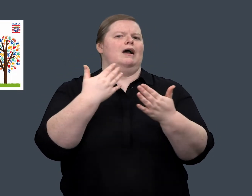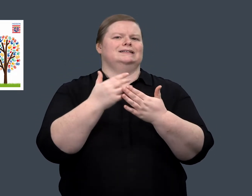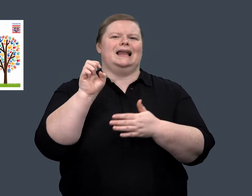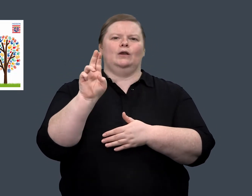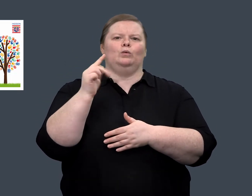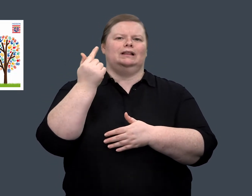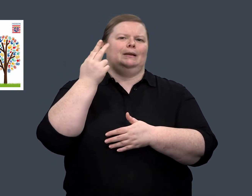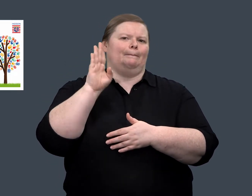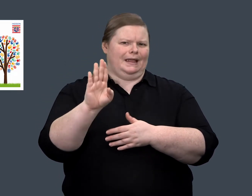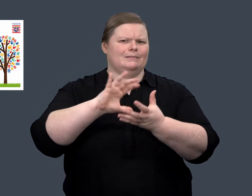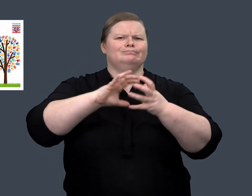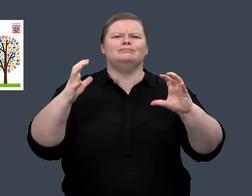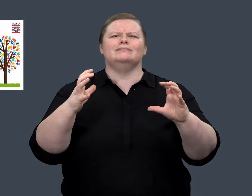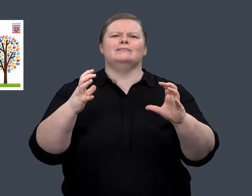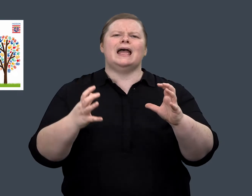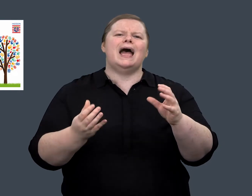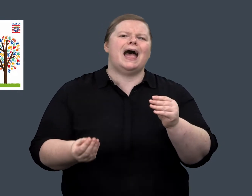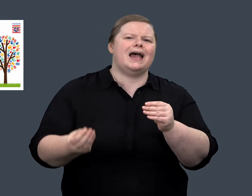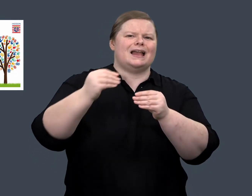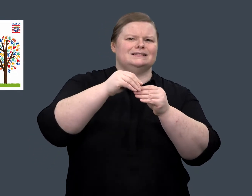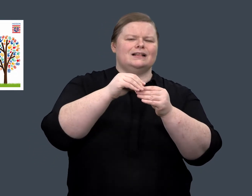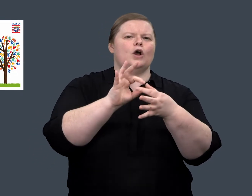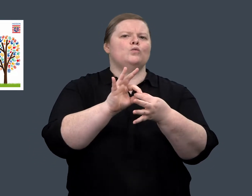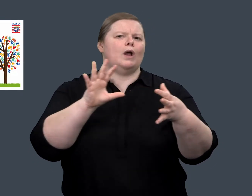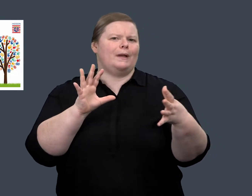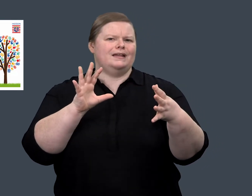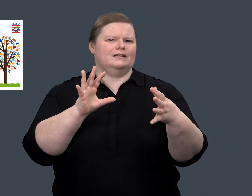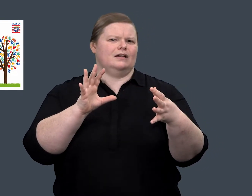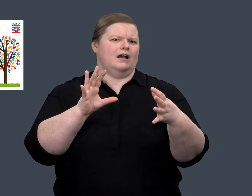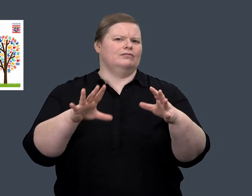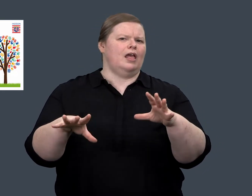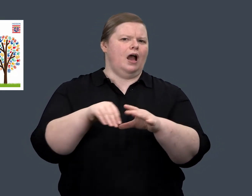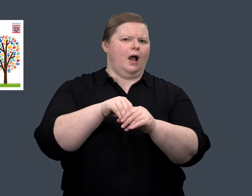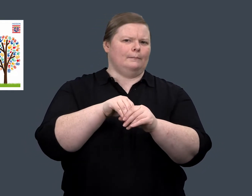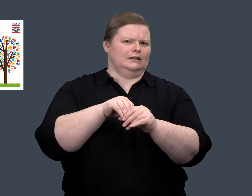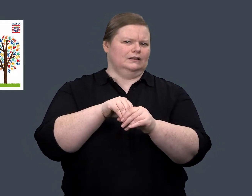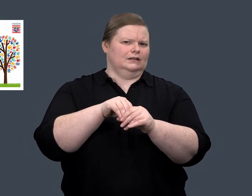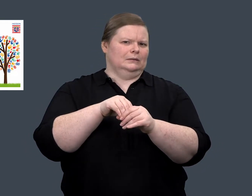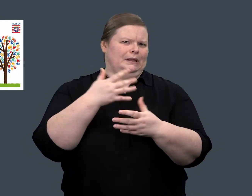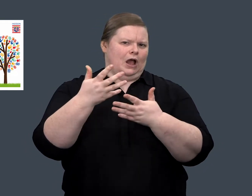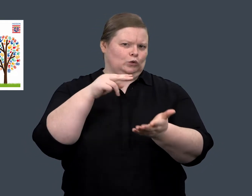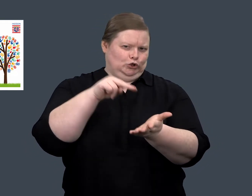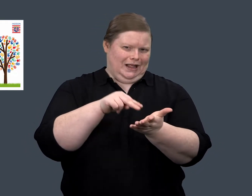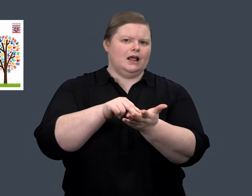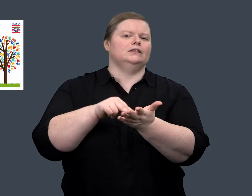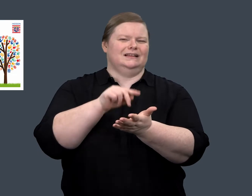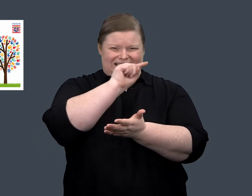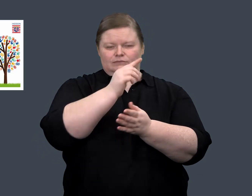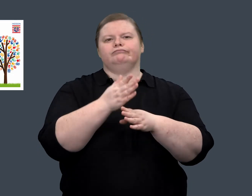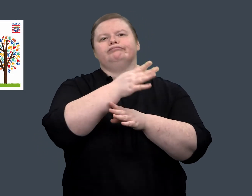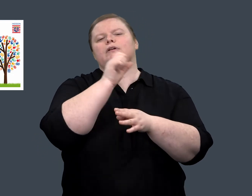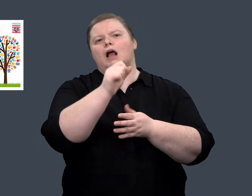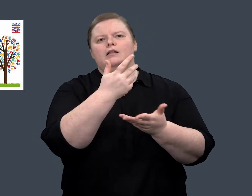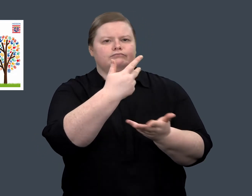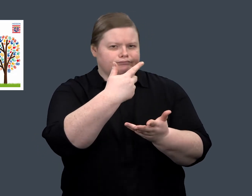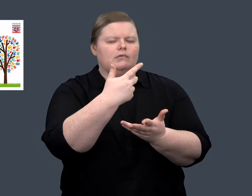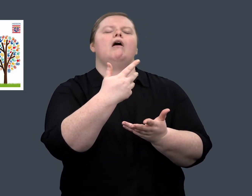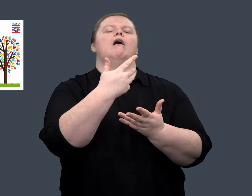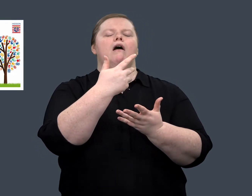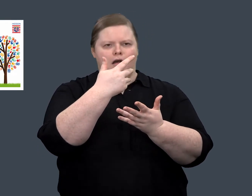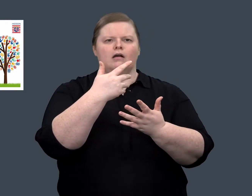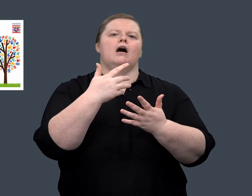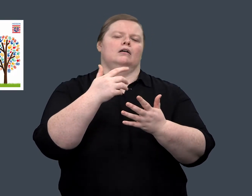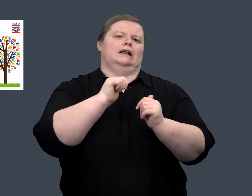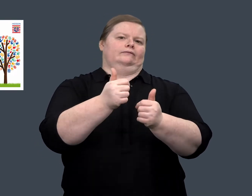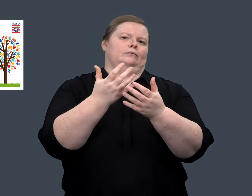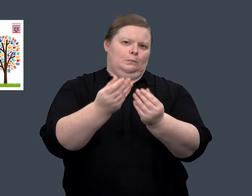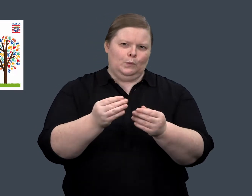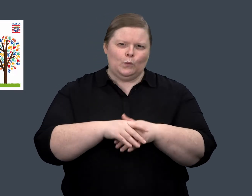Ergänzenden Unabhängigen Teilhabeberatungsstellen (EUTB).